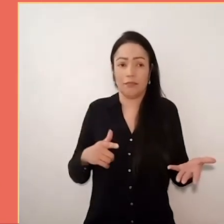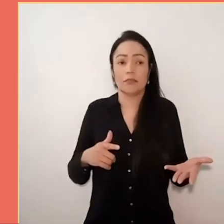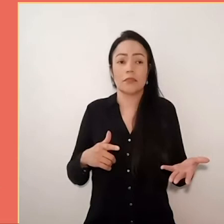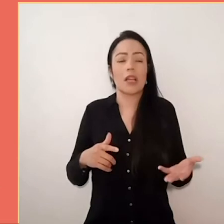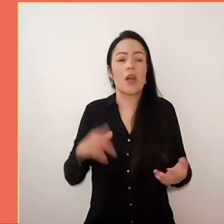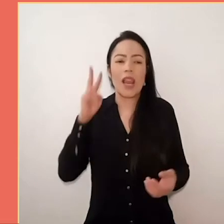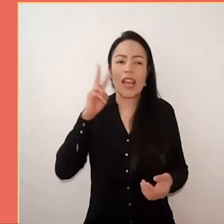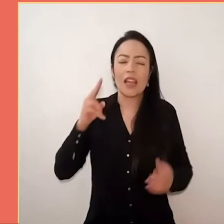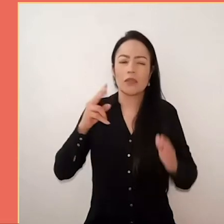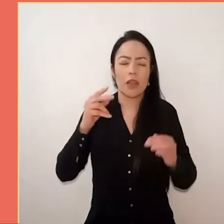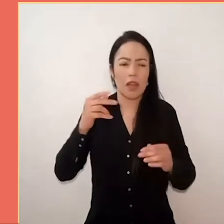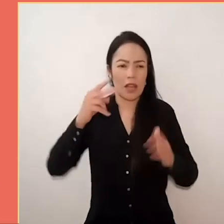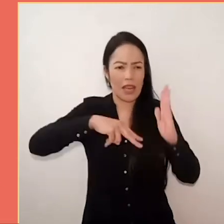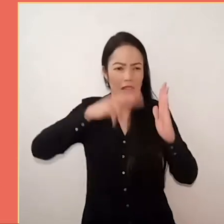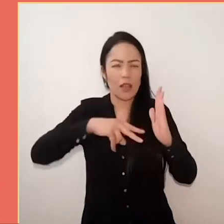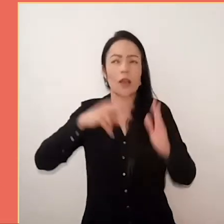não é leitor de…